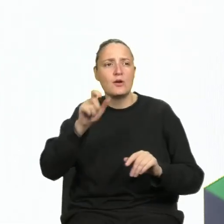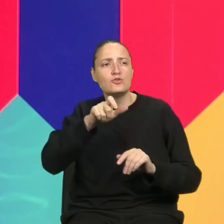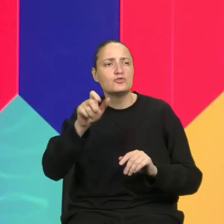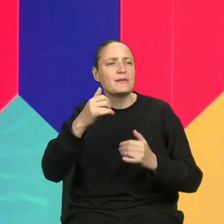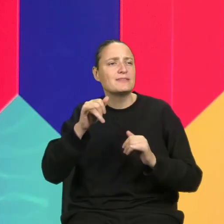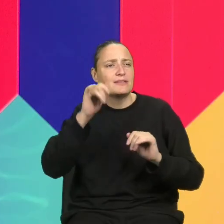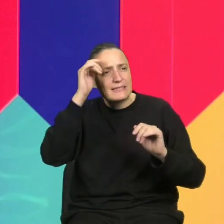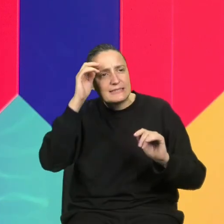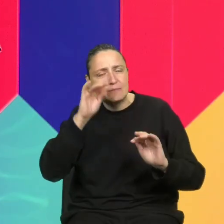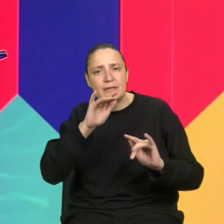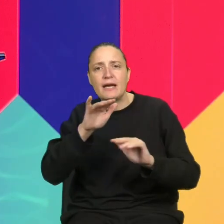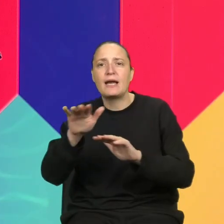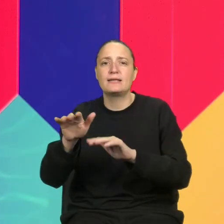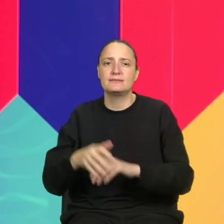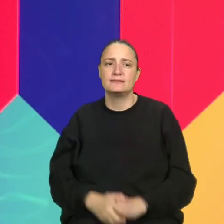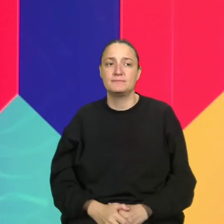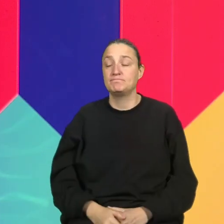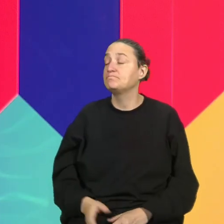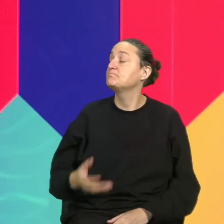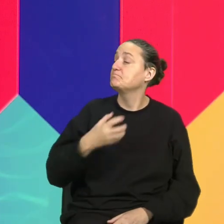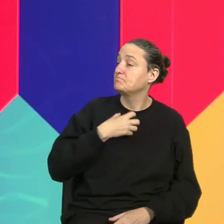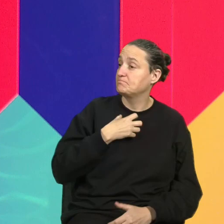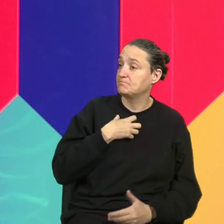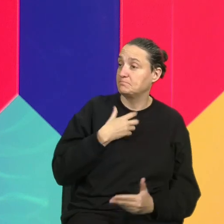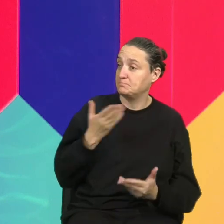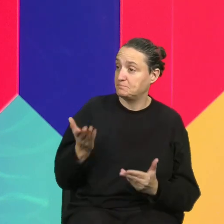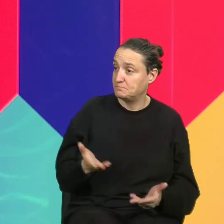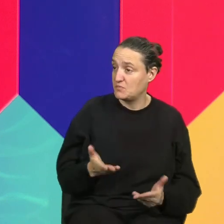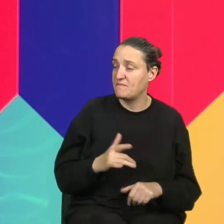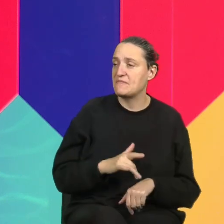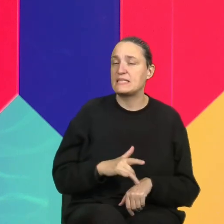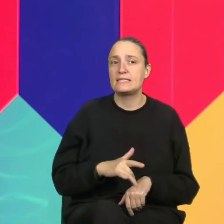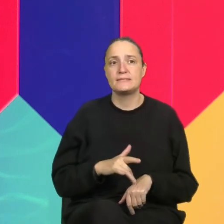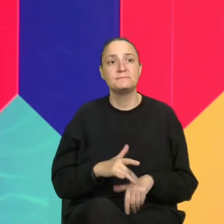Bardzo dziękujemy. Panią dyrektor prosimy o ogłoszenie wyników w tej kategorii.